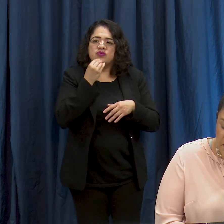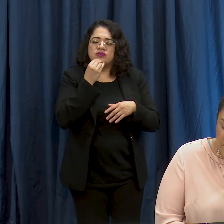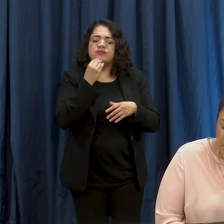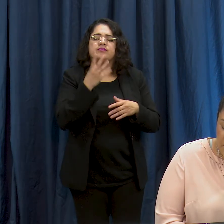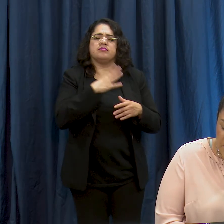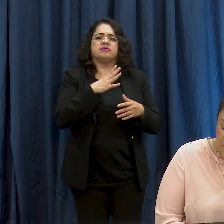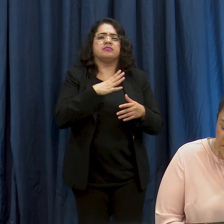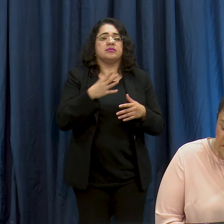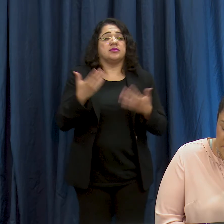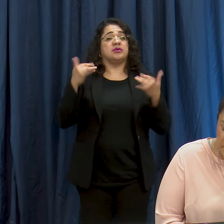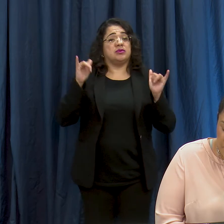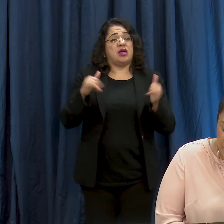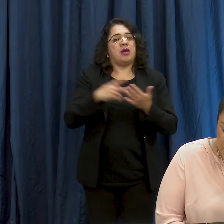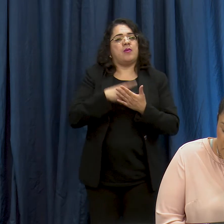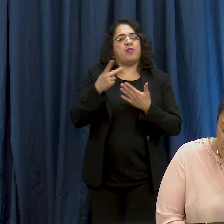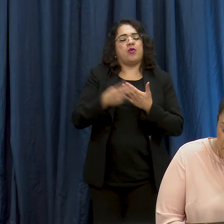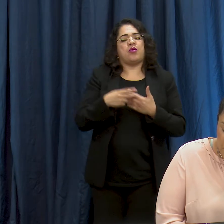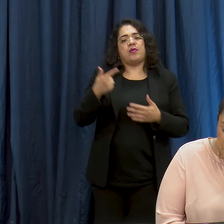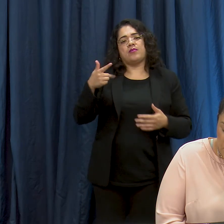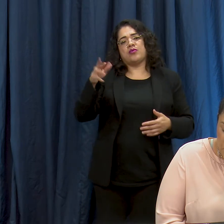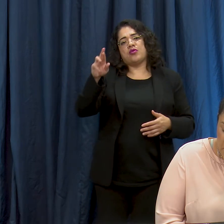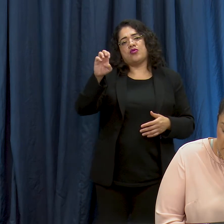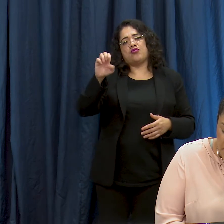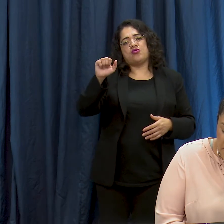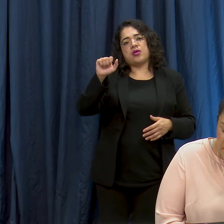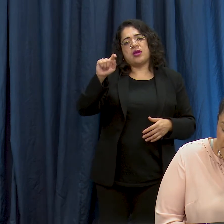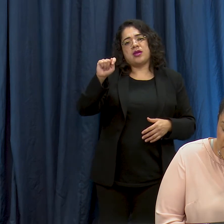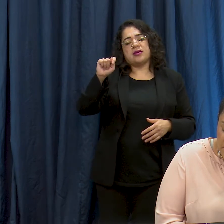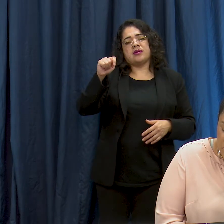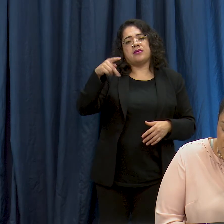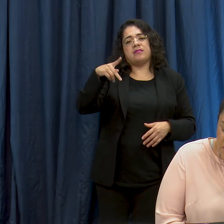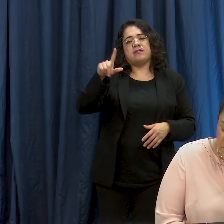llaman grip latest endeavor yo person ARA hasta trace comida z--